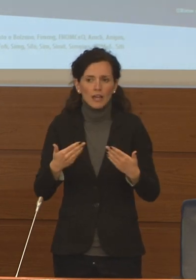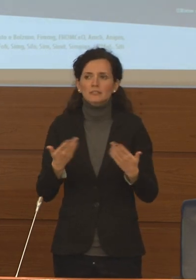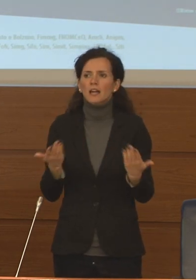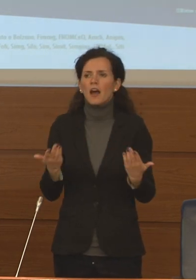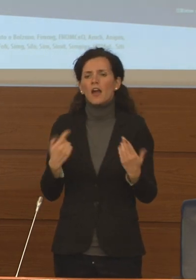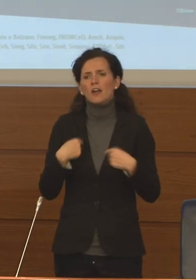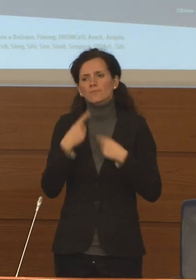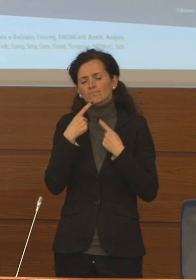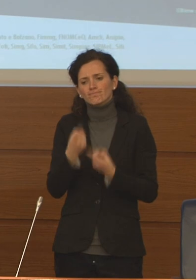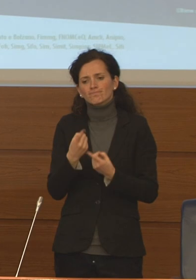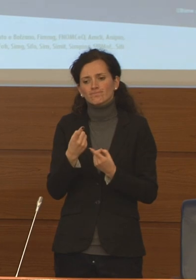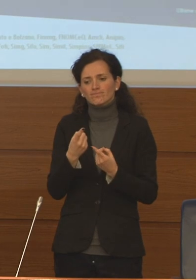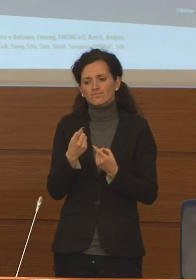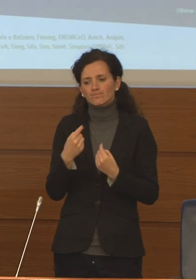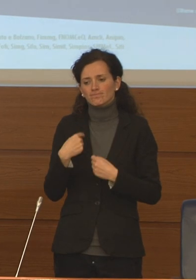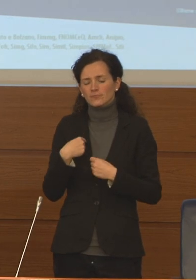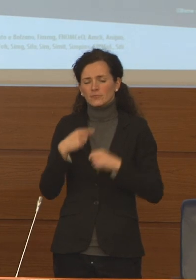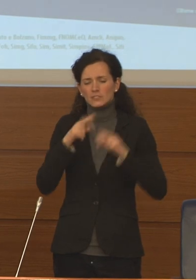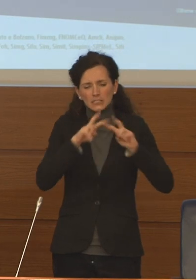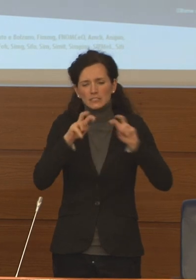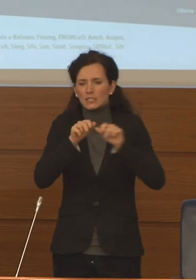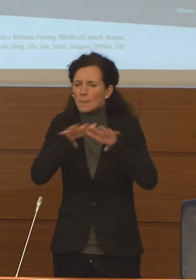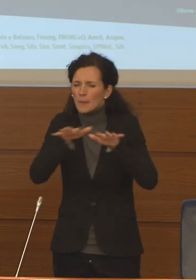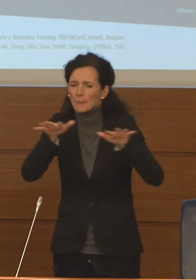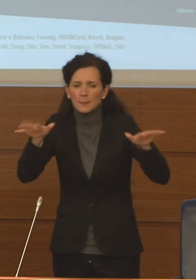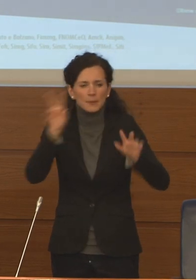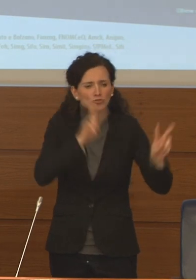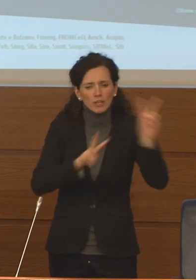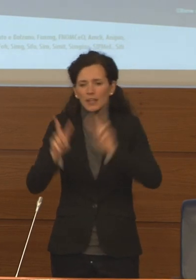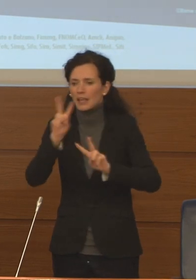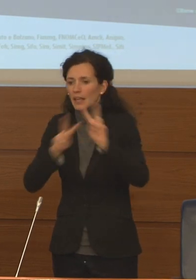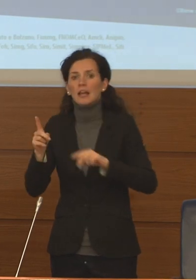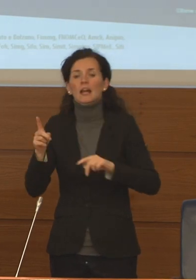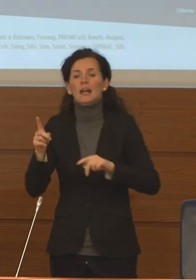facendo una ricerca capillare come sapete, anche la Francia, il presidente Macron